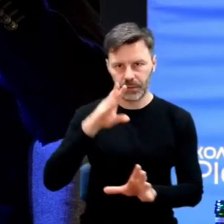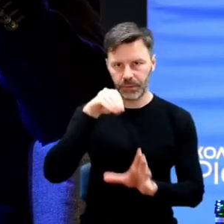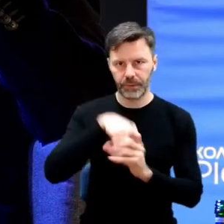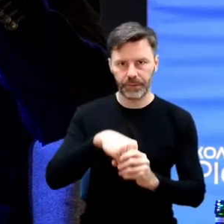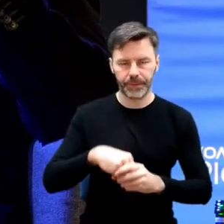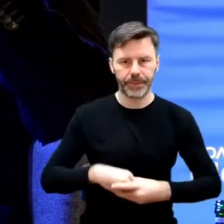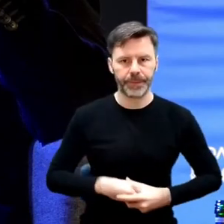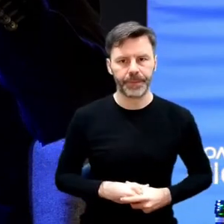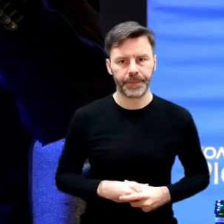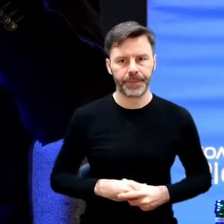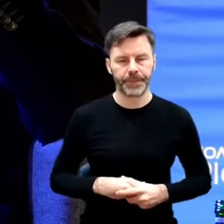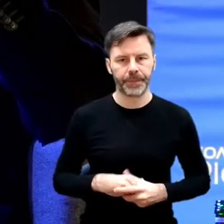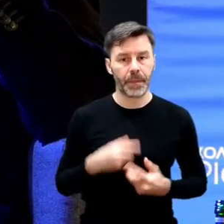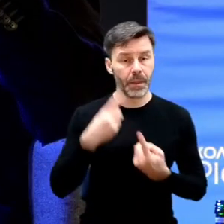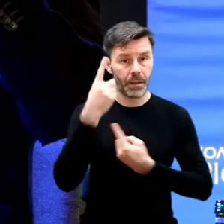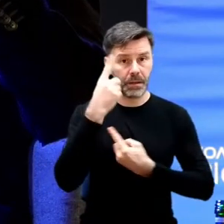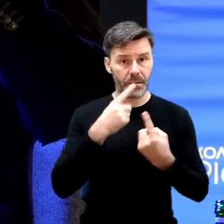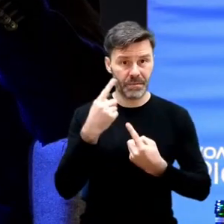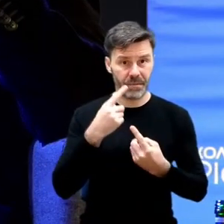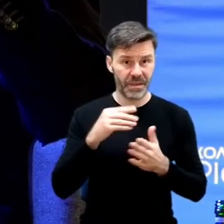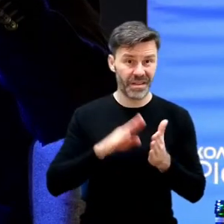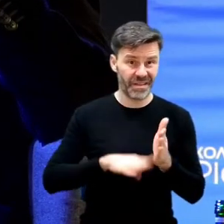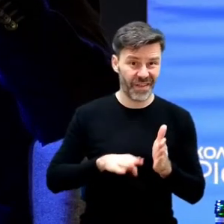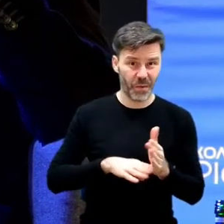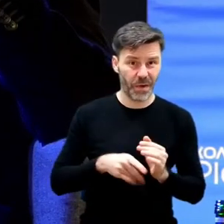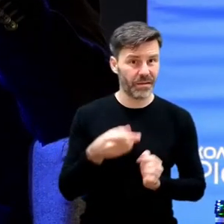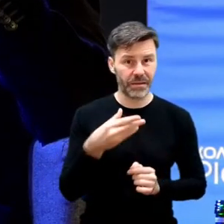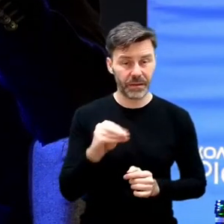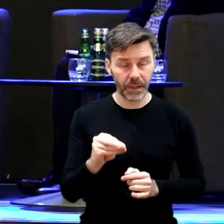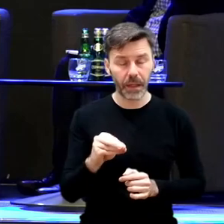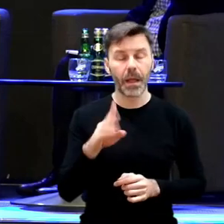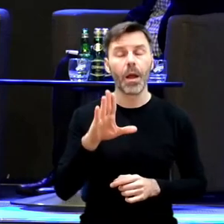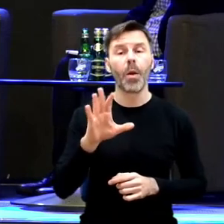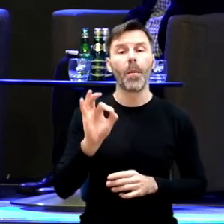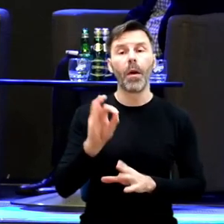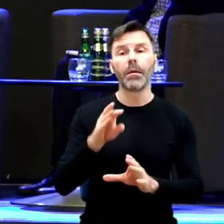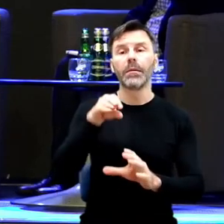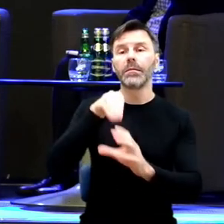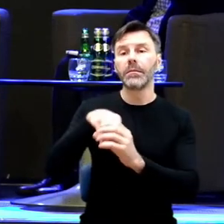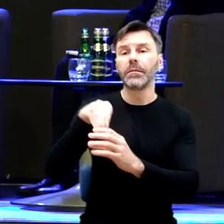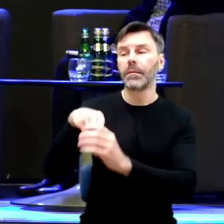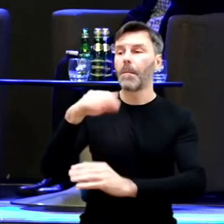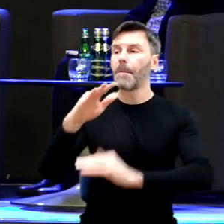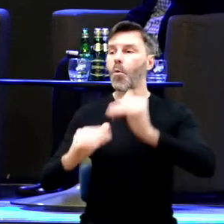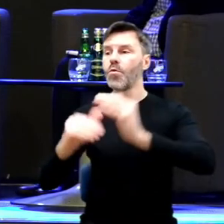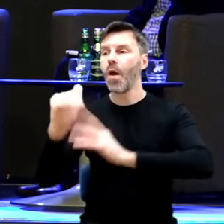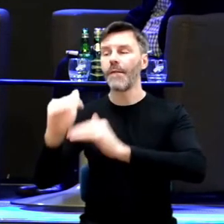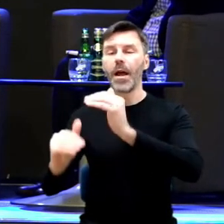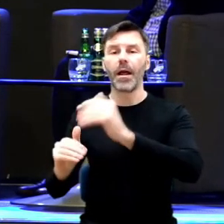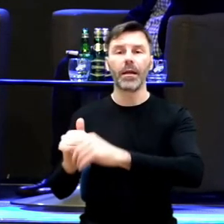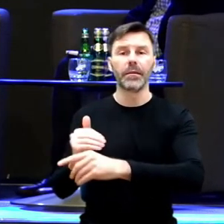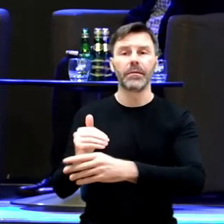To się wydaje banalne, ale inwestycje infrastrukturalne, inwestycje właściwe,